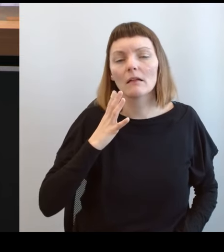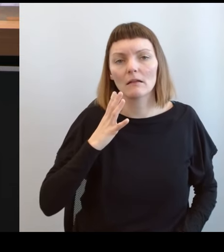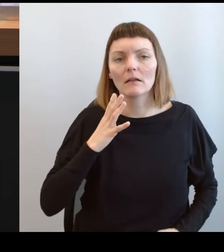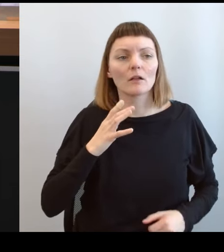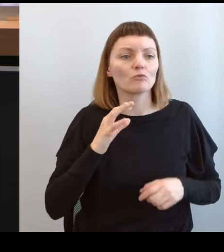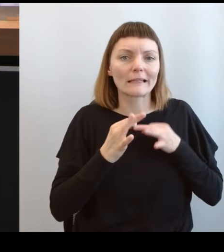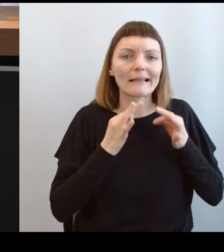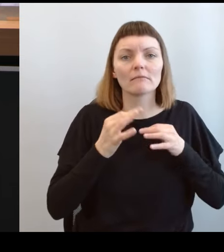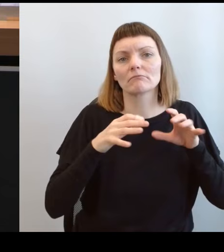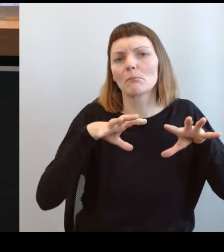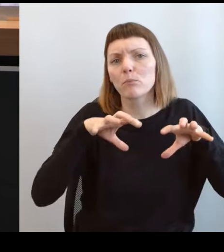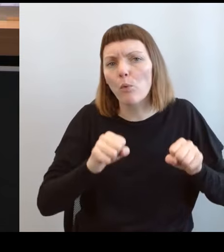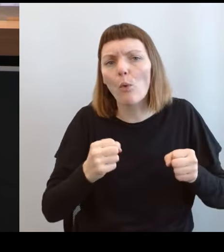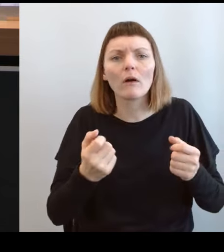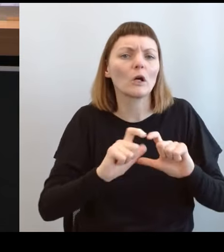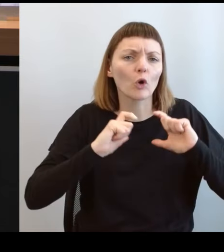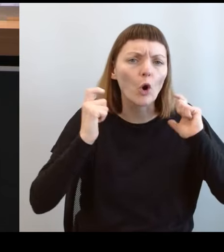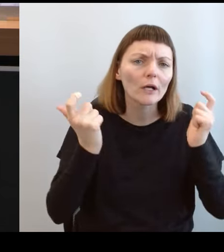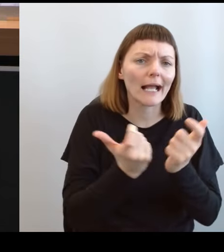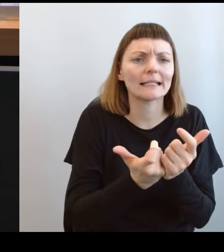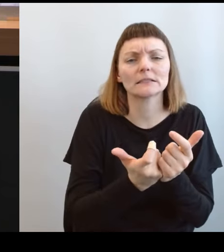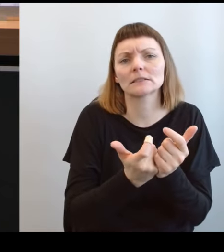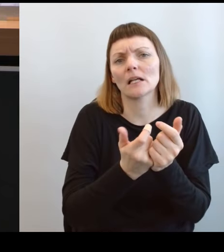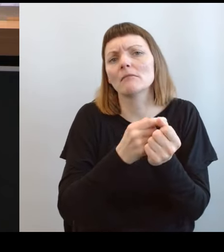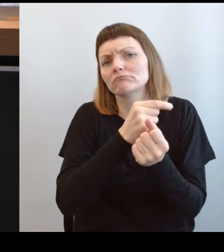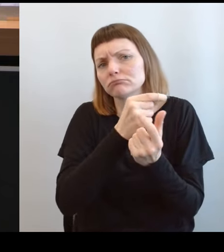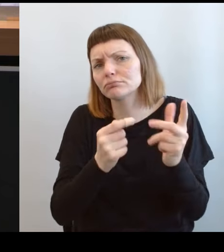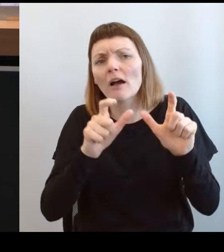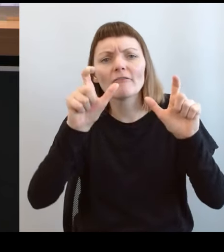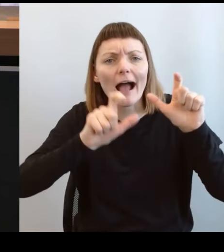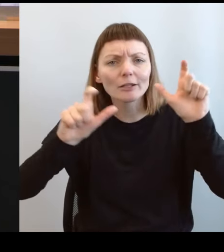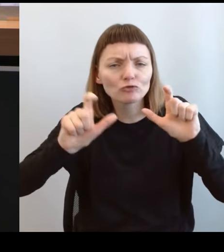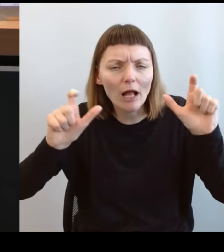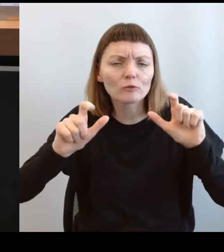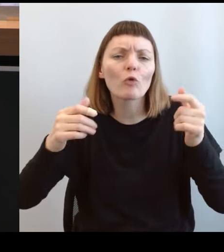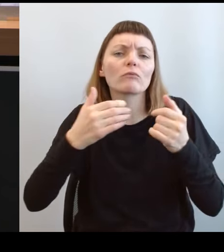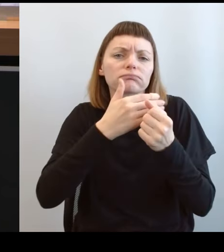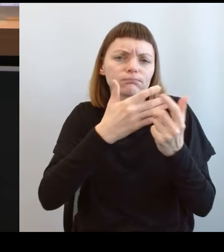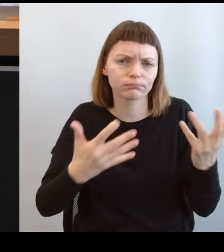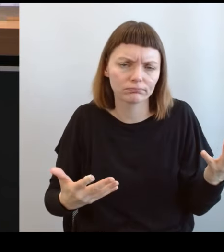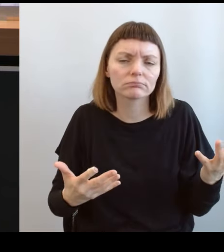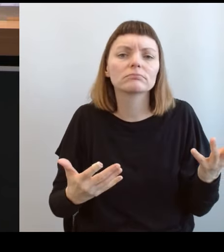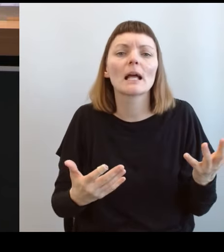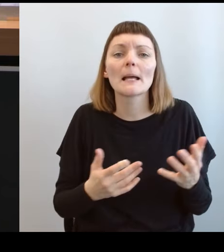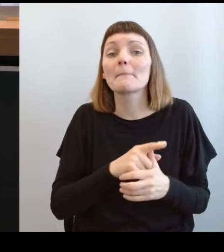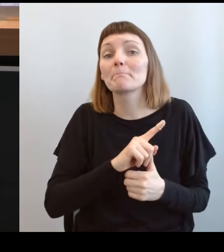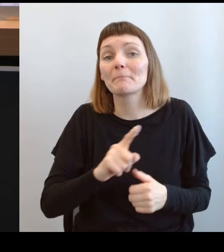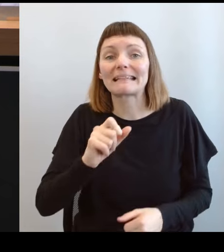nicht überrascht, sondern können im Gegenteil sogar noch bis zum 1. 04. unter dem alten Steuersatz Verträge schließen.